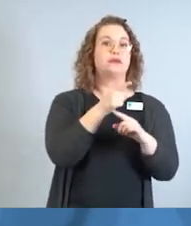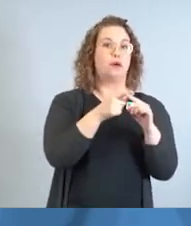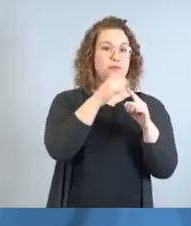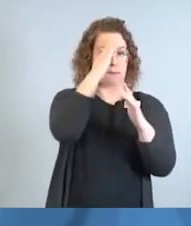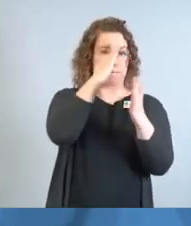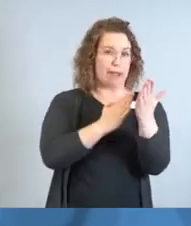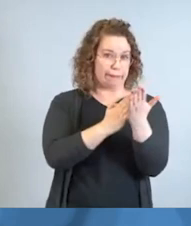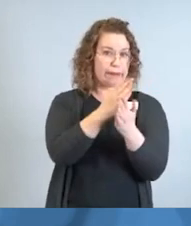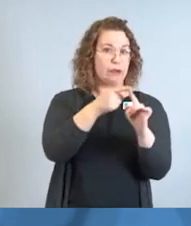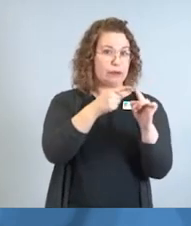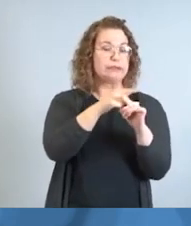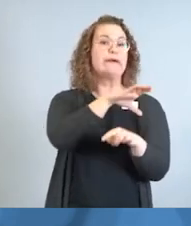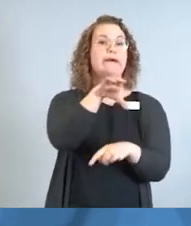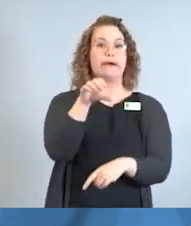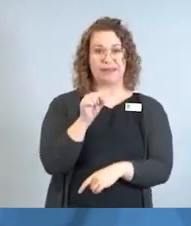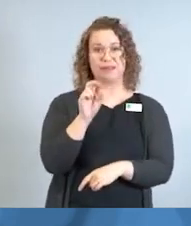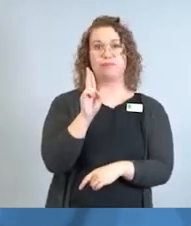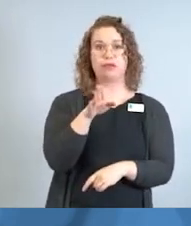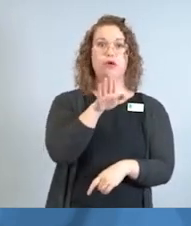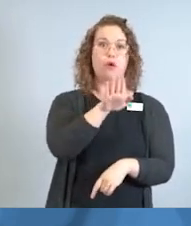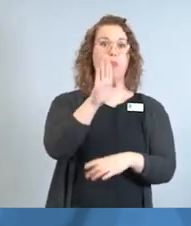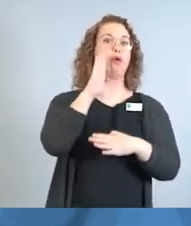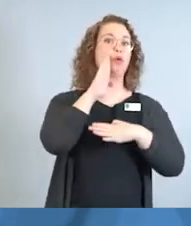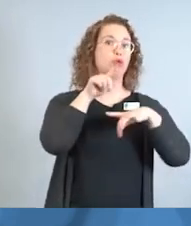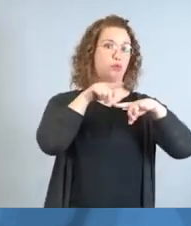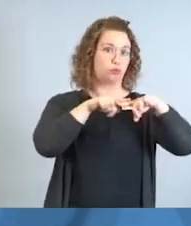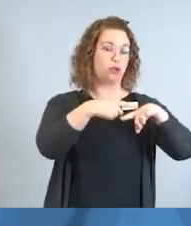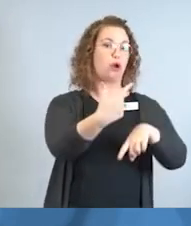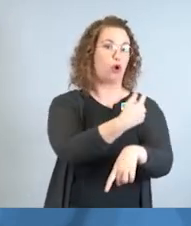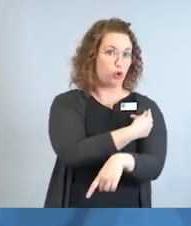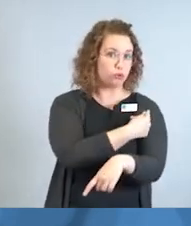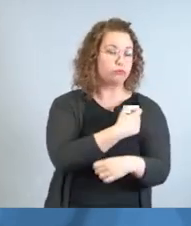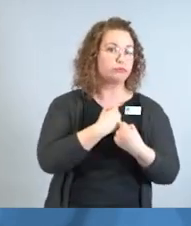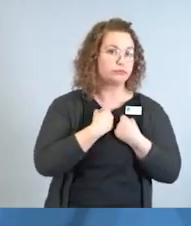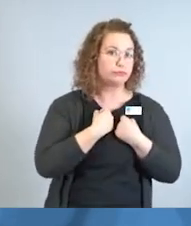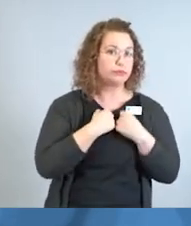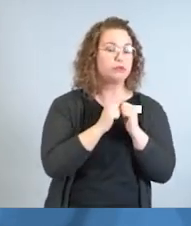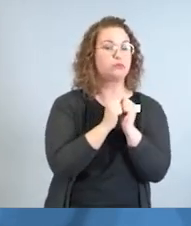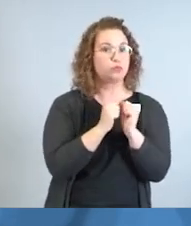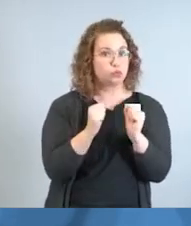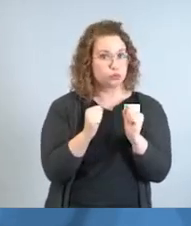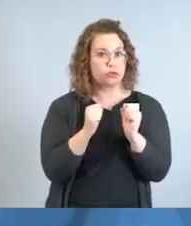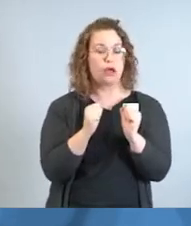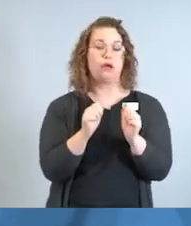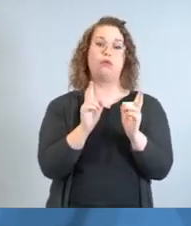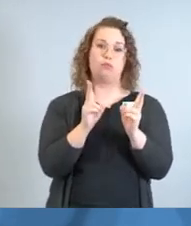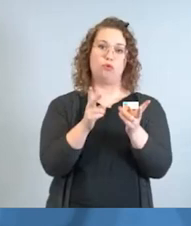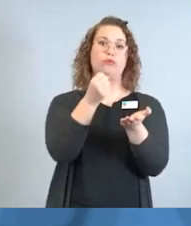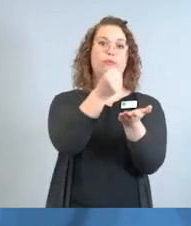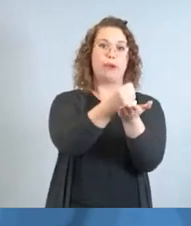Sosiaali- ja terveysministeriön päätös on, että henkilöllä on myös oikeus saada se sellaisessa kunnassa,